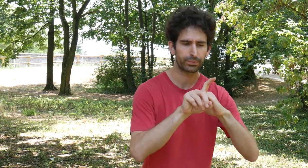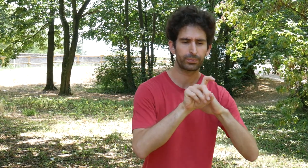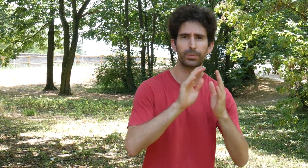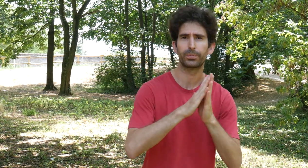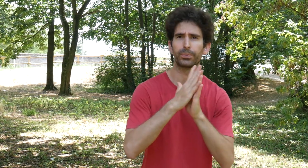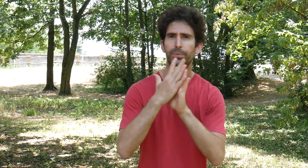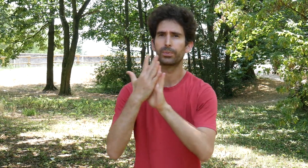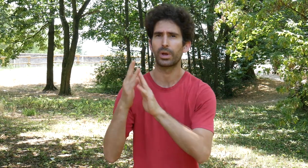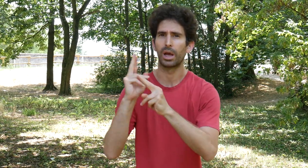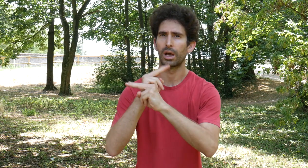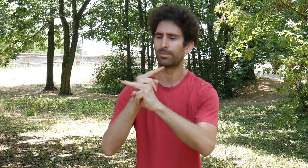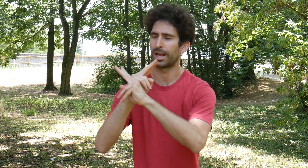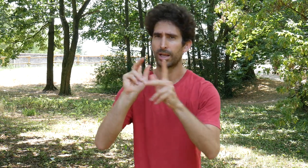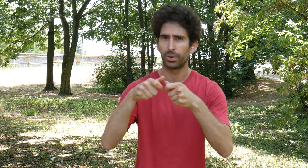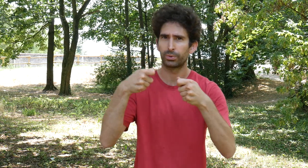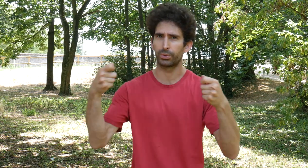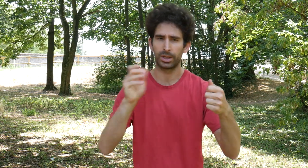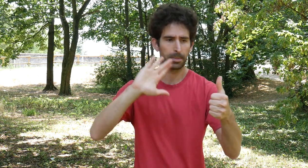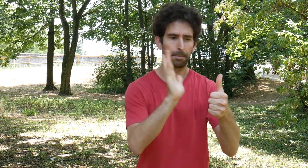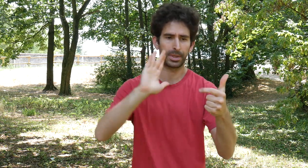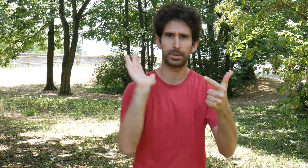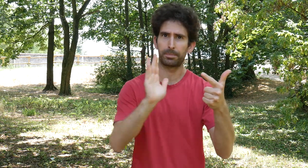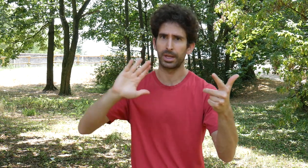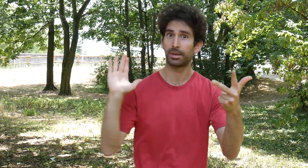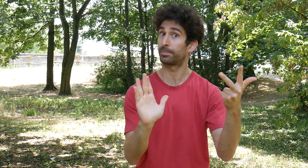entre l'oeuf et le stade adulte. Elle varie selon la reine, les mâles et les ouvrières.